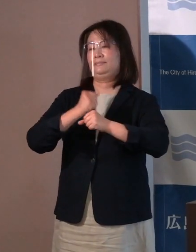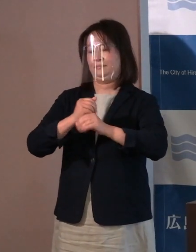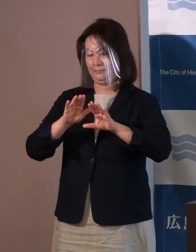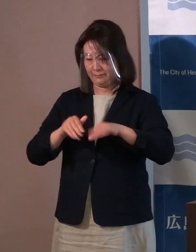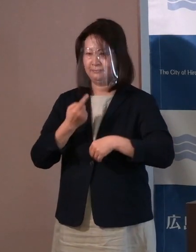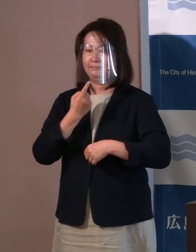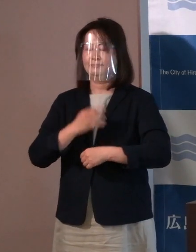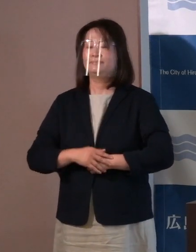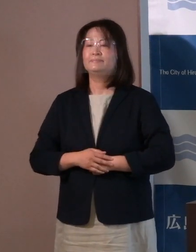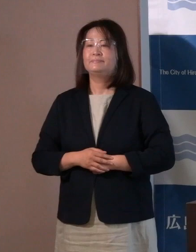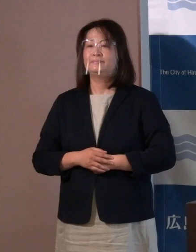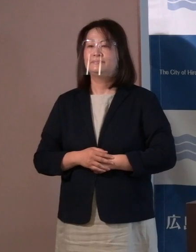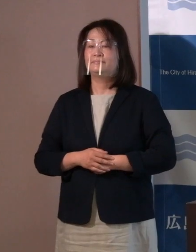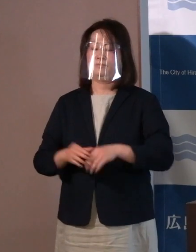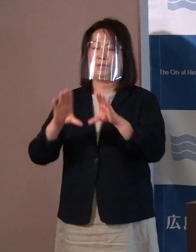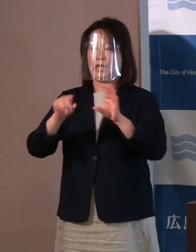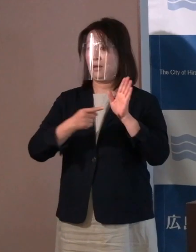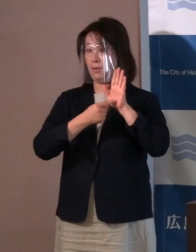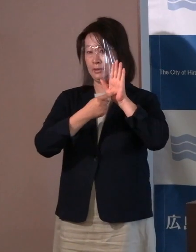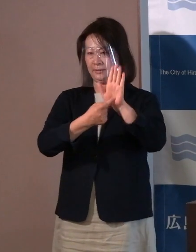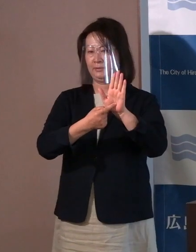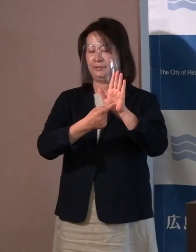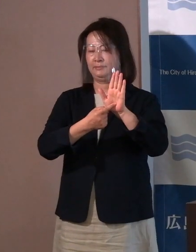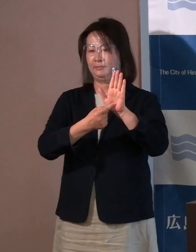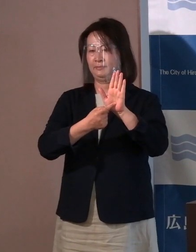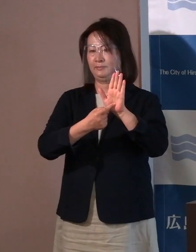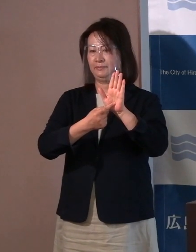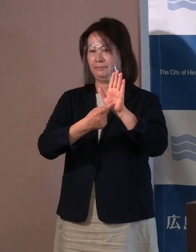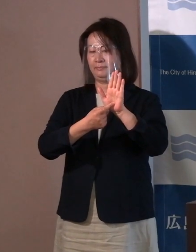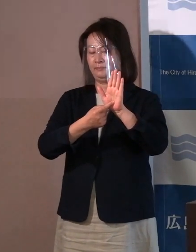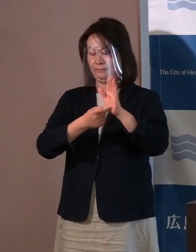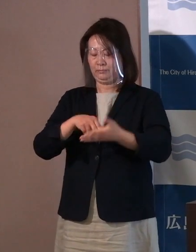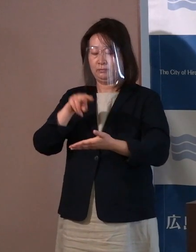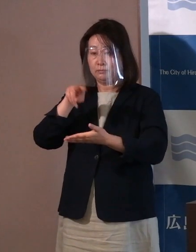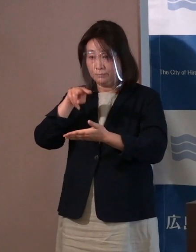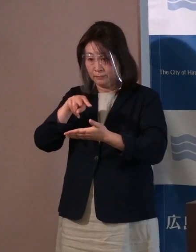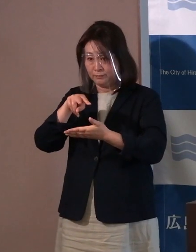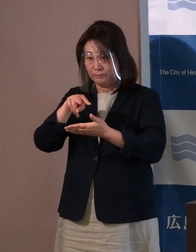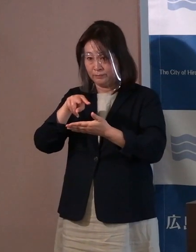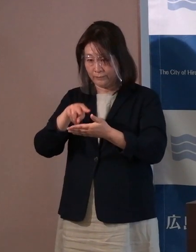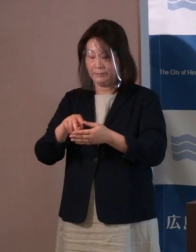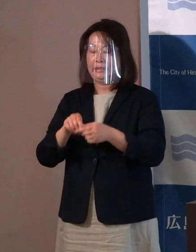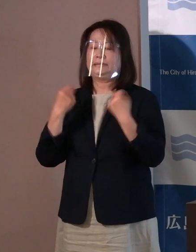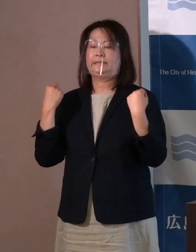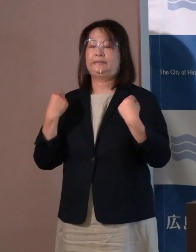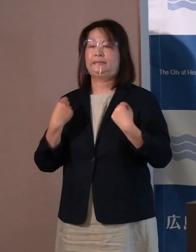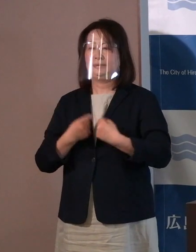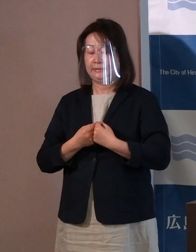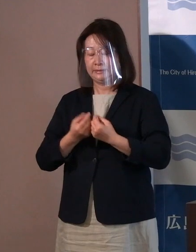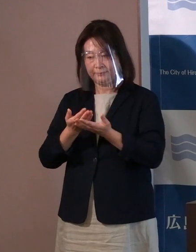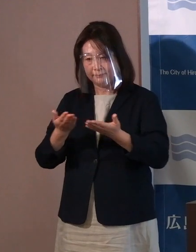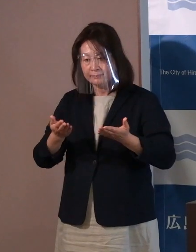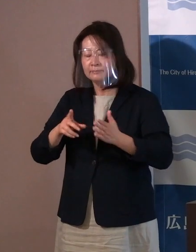また､平和宣言を読み上げる 平和記念式典に関しまして､